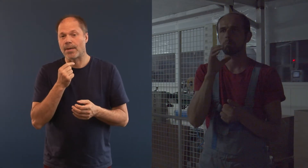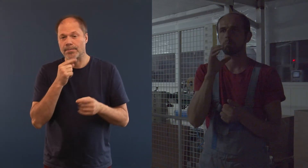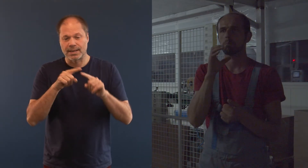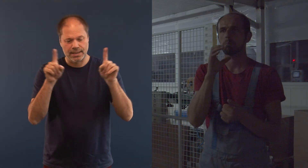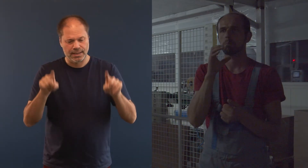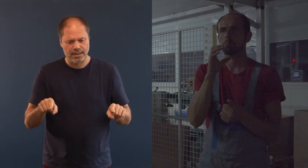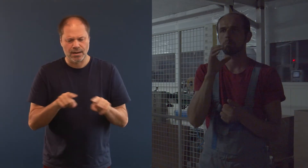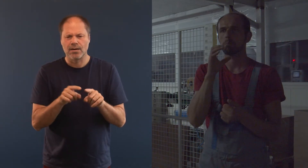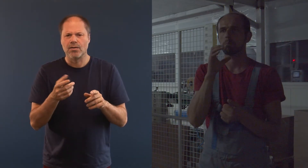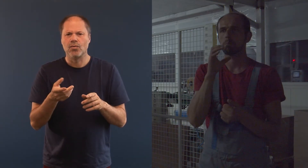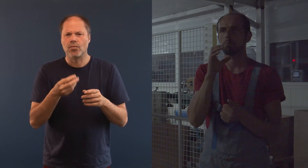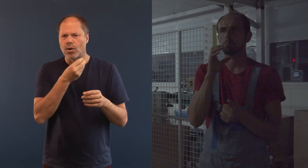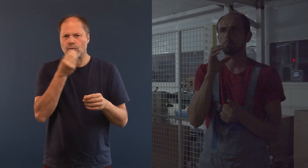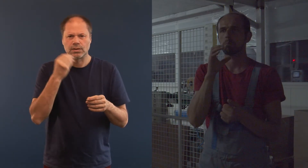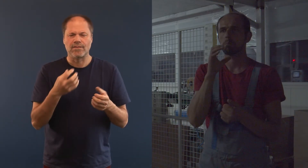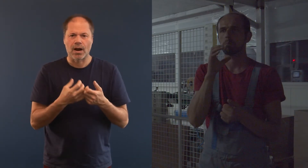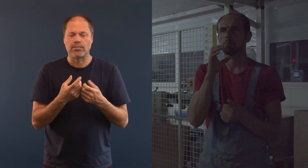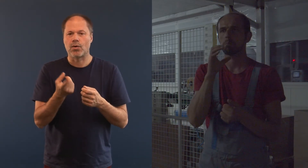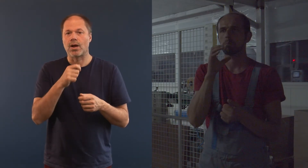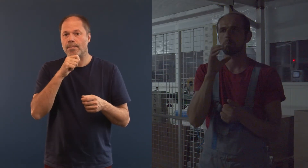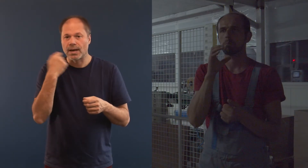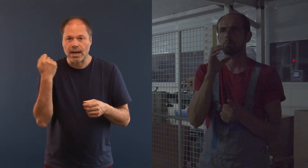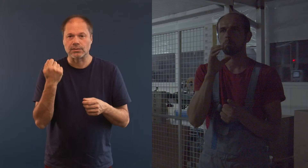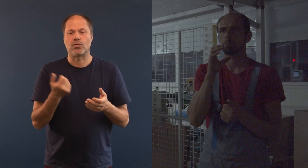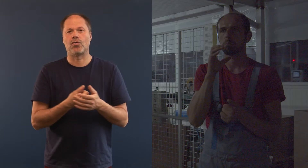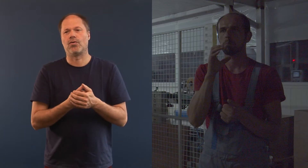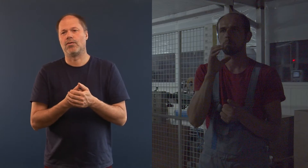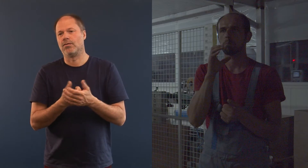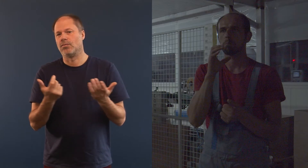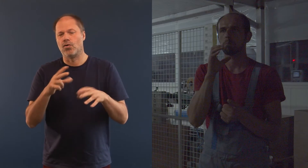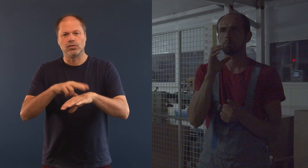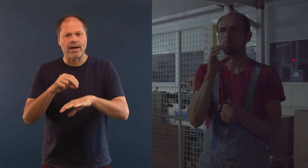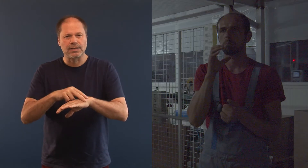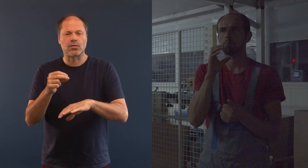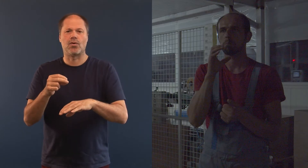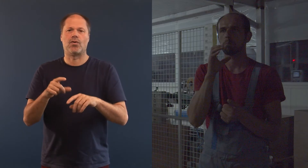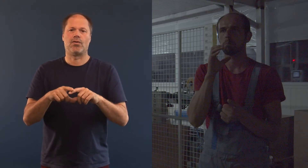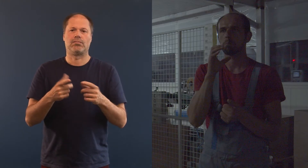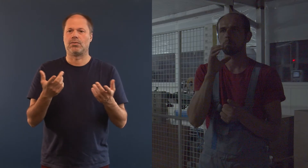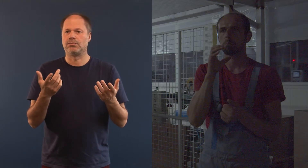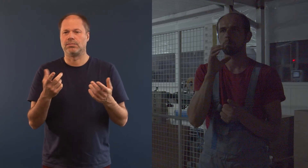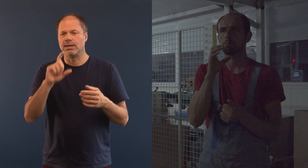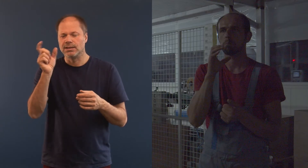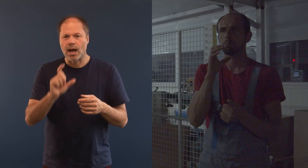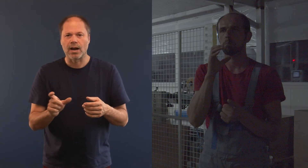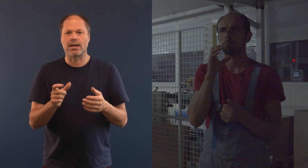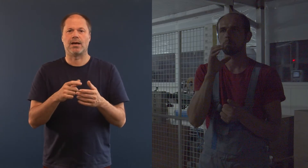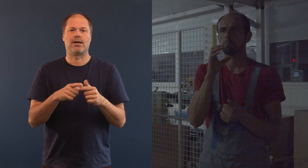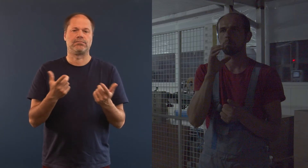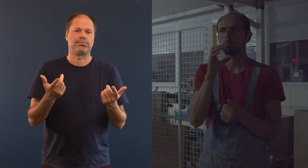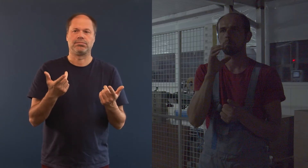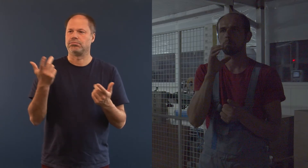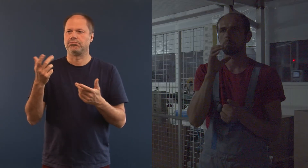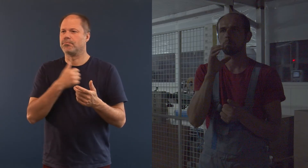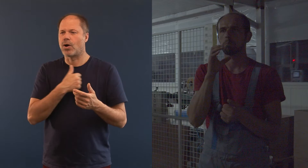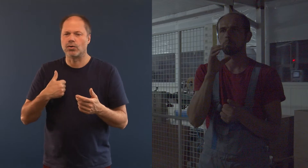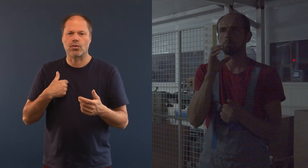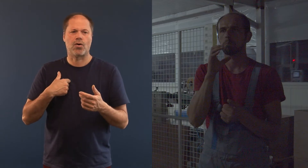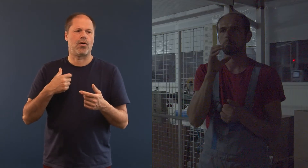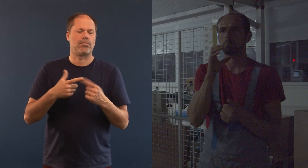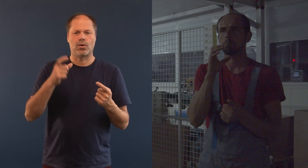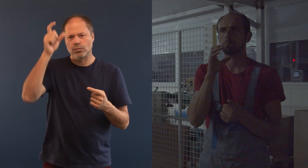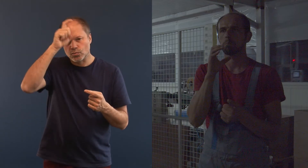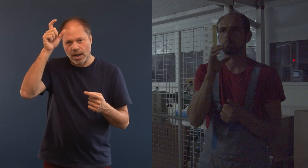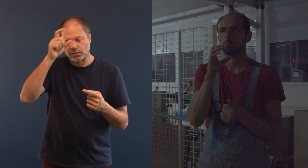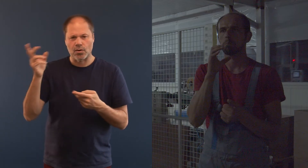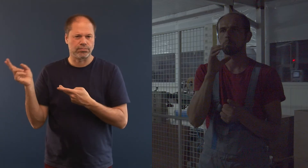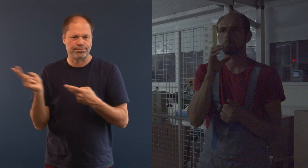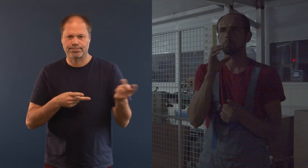Papír, ze kterých ubrousky vyrábíme pochází z Maďarska, Švédska, Itálie, Polska a Turecka.